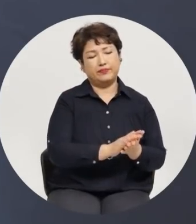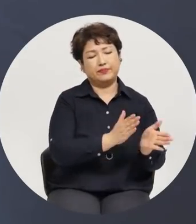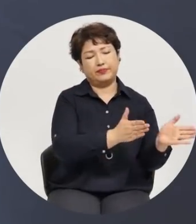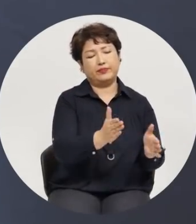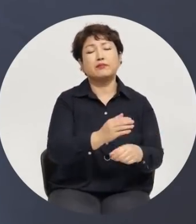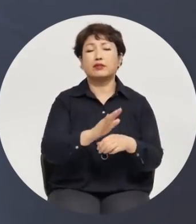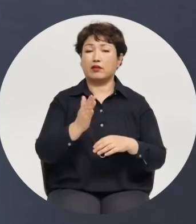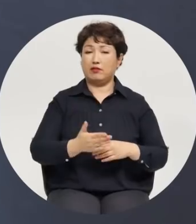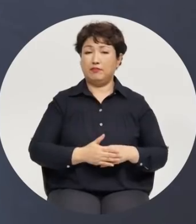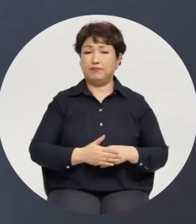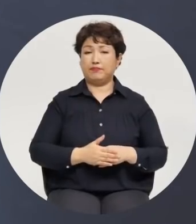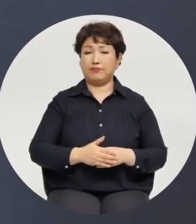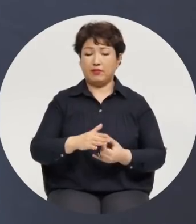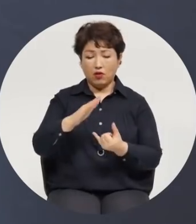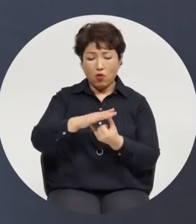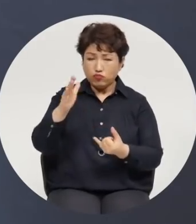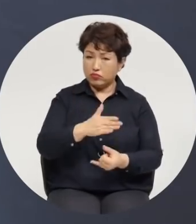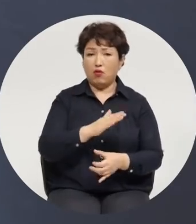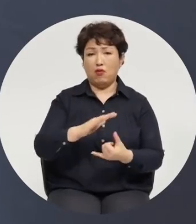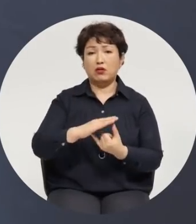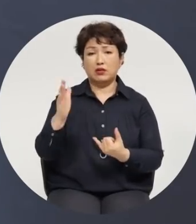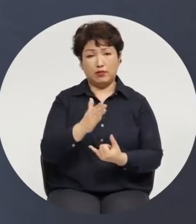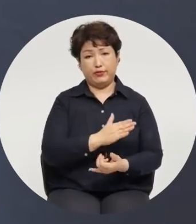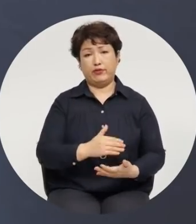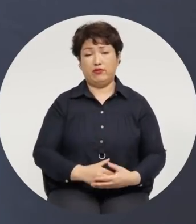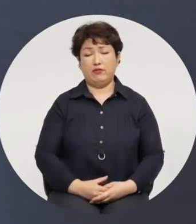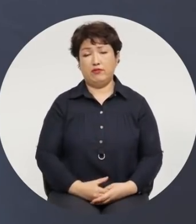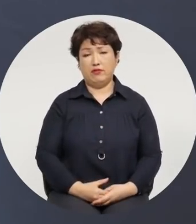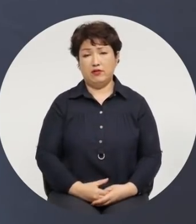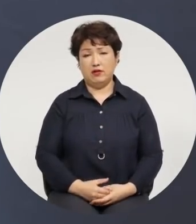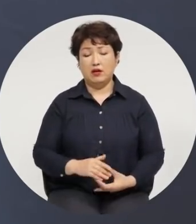관점을 그렇게 딱 가져야 합니다 어릴 때부터 그래야 합니다